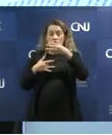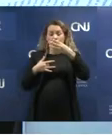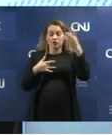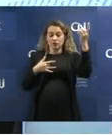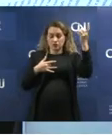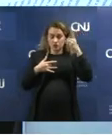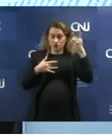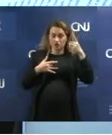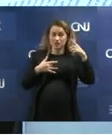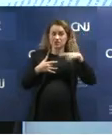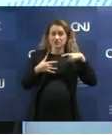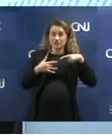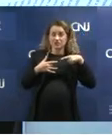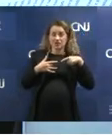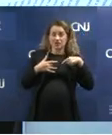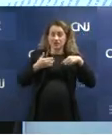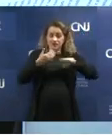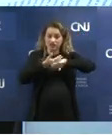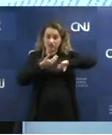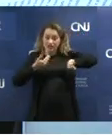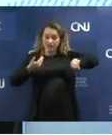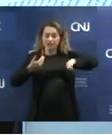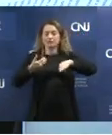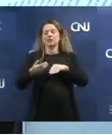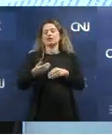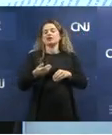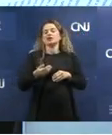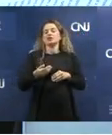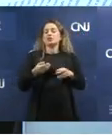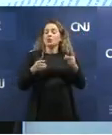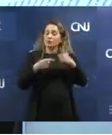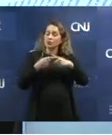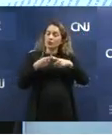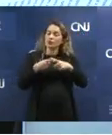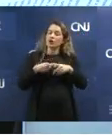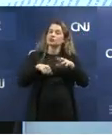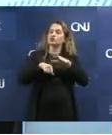Sem contar as férias e isso todos. Todos nós temos o direito